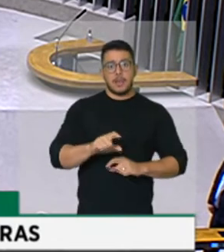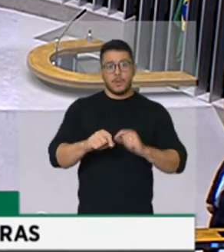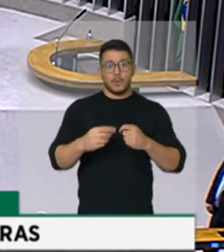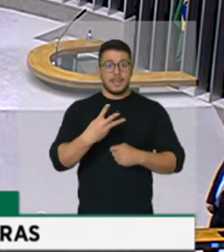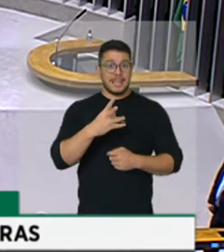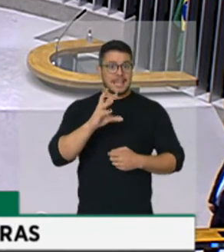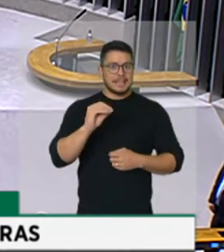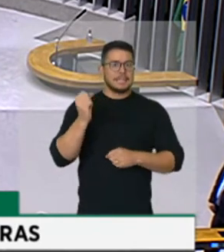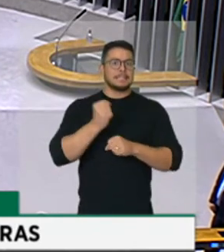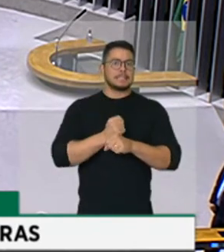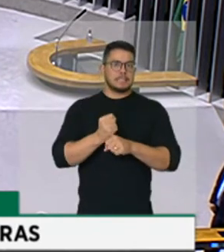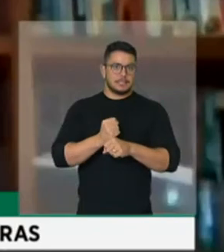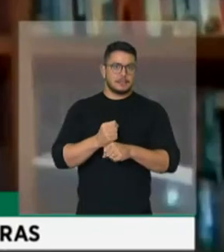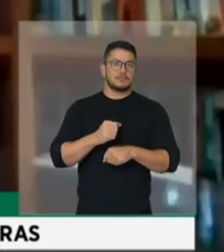TARIFAS VAI SER PAGA PELO CONSUMIDOR. ATÉ O PARTIDO